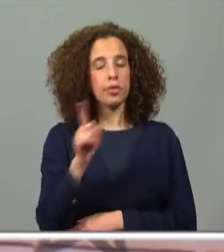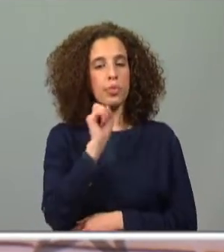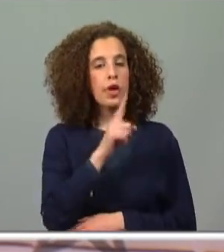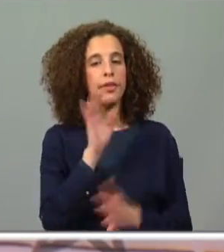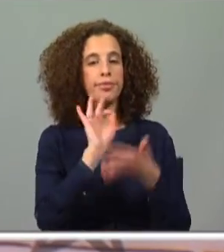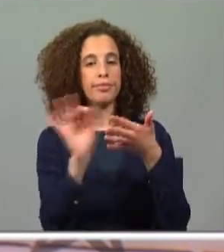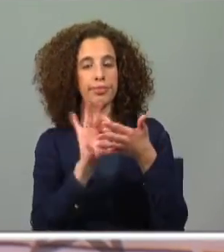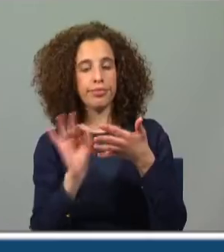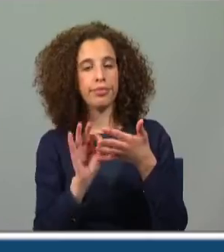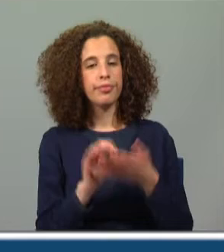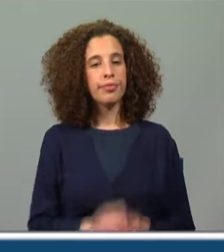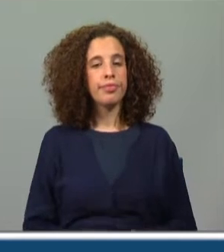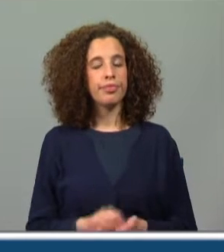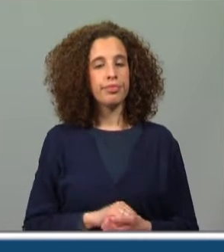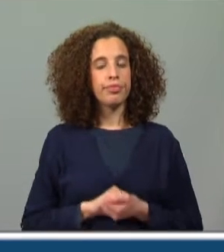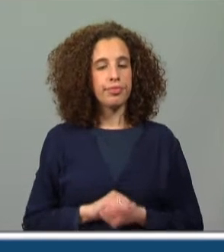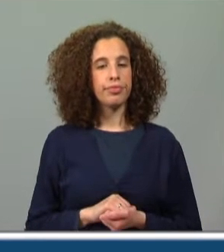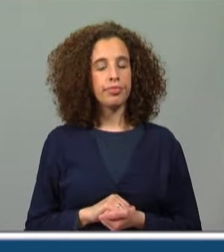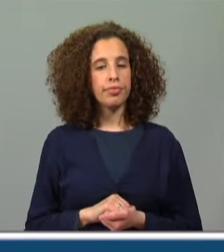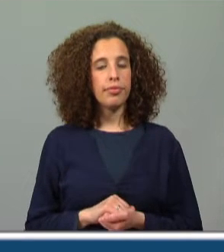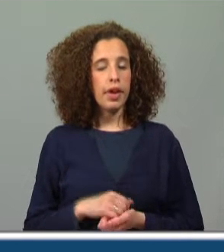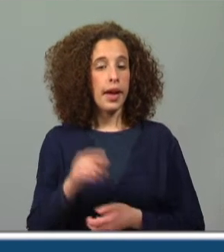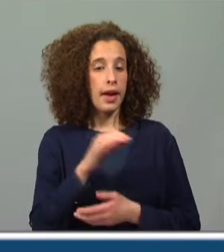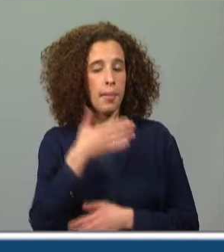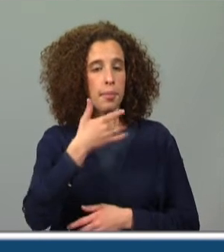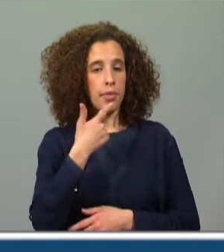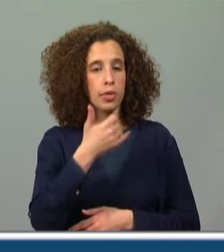caracterizá-la caracterizar a personagem que era a pergunta seguinte a mãe da 刻畫她的特徵這是母親的下一個問題